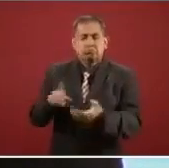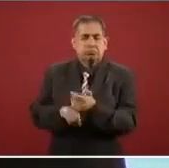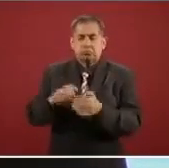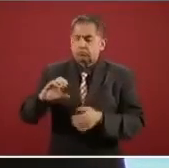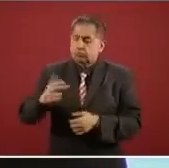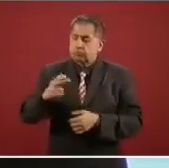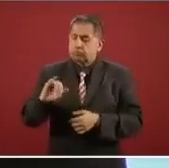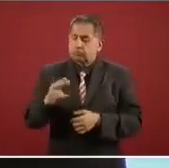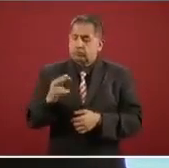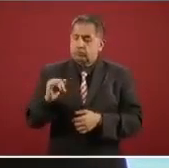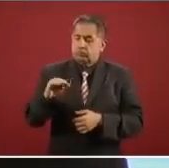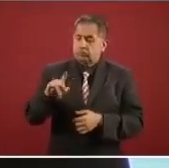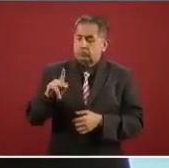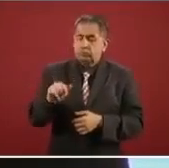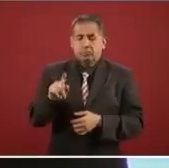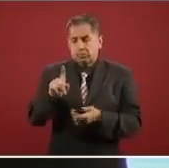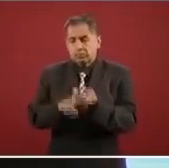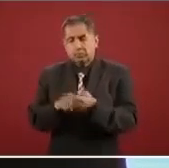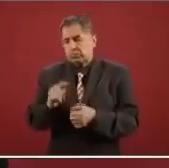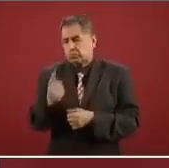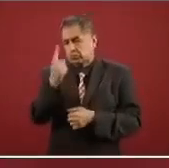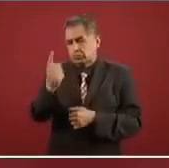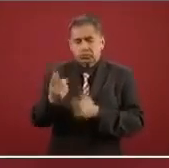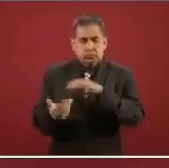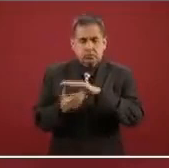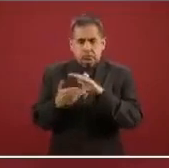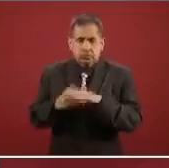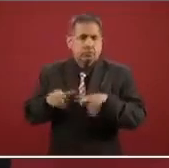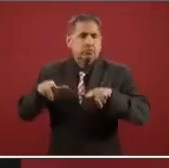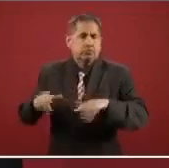en ese caso únicamente se montó una de las mesas.